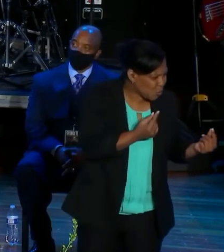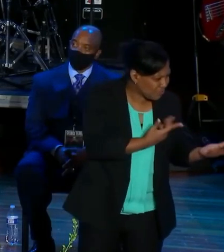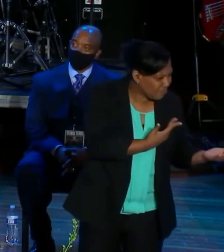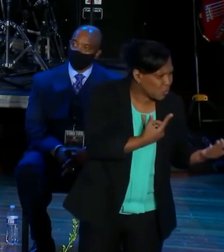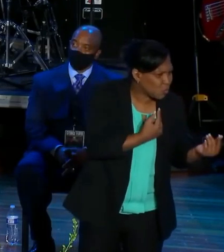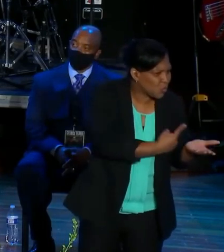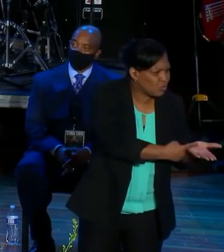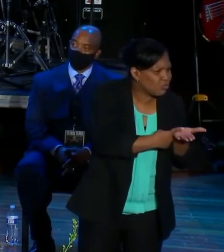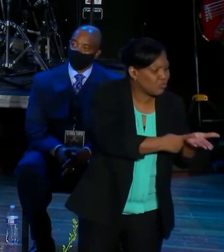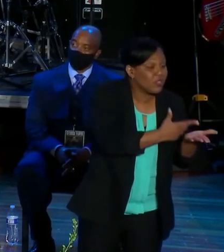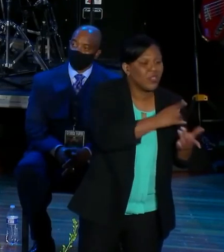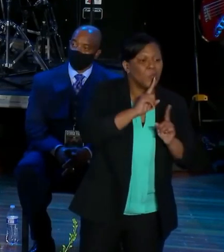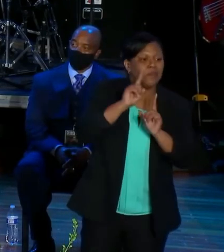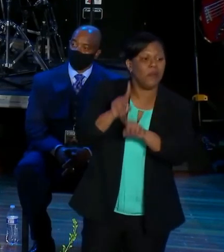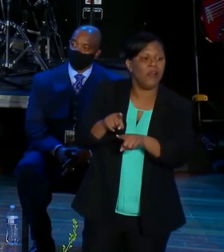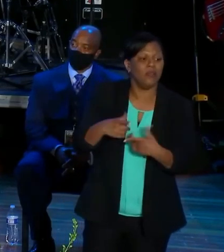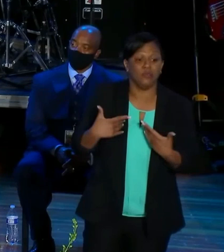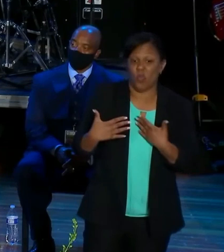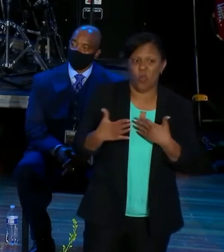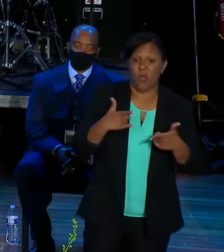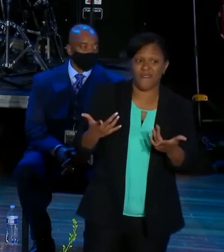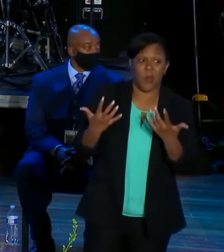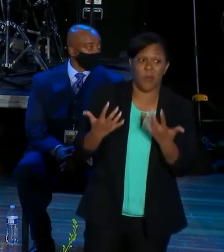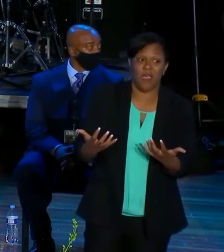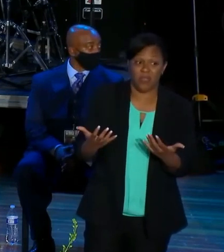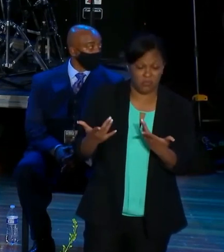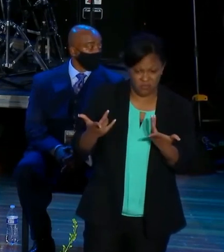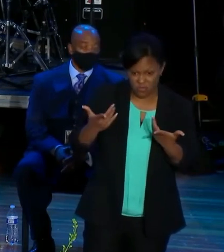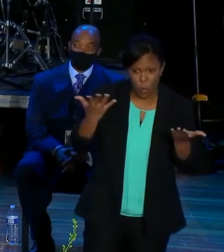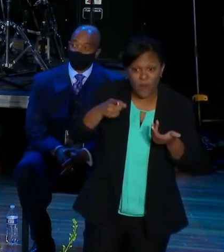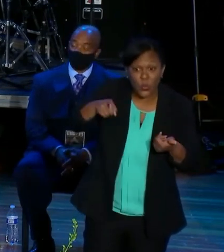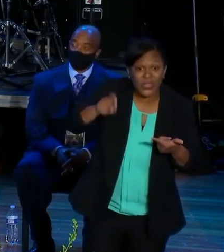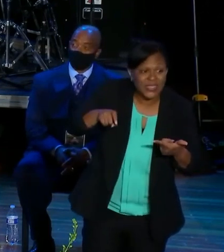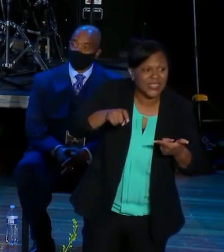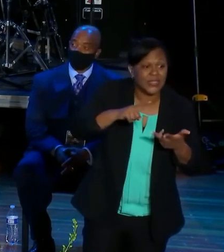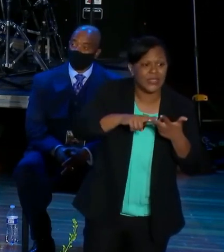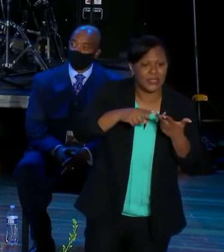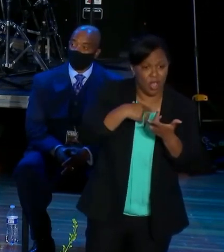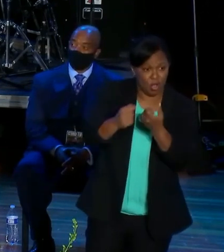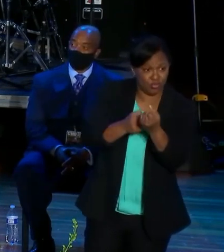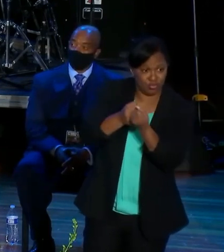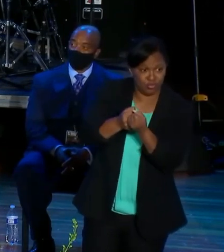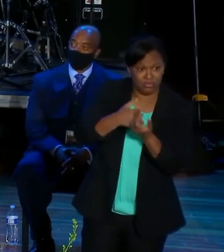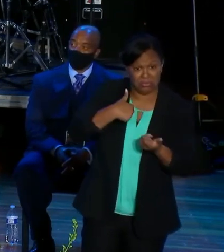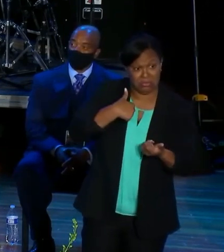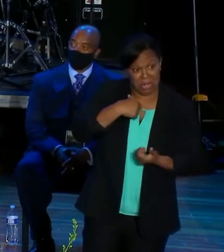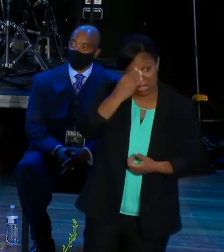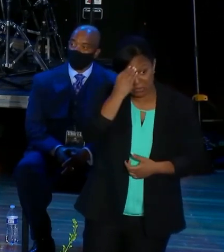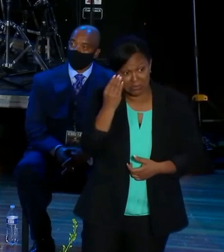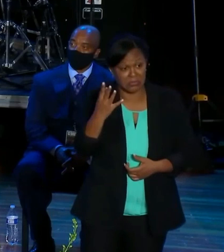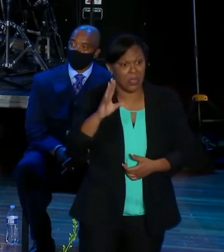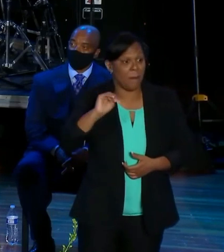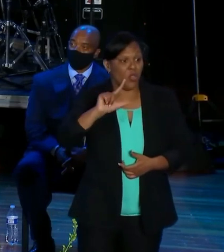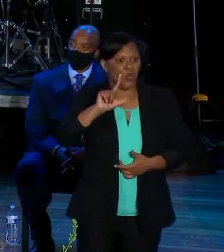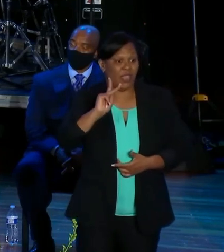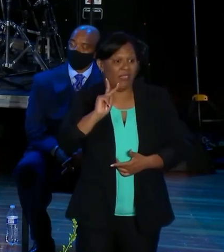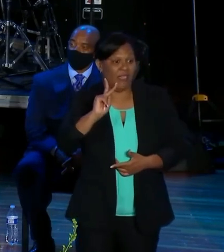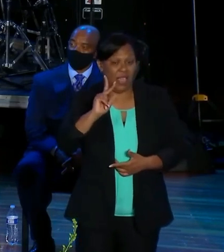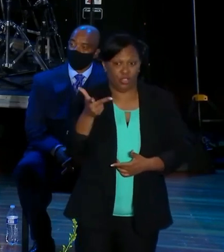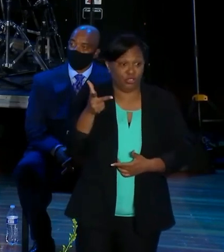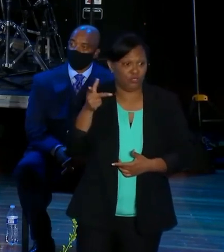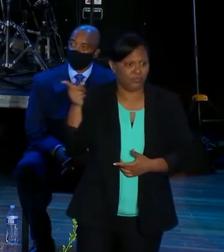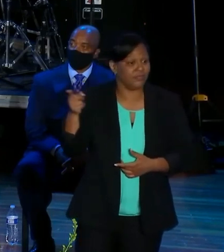En annan sak då, Martin, att jag alltid måste bemöta den kritiken att "allt vad Al Sharpton vill ha är publicitet!"